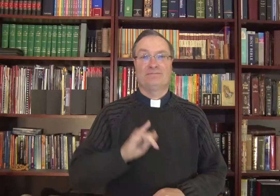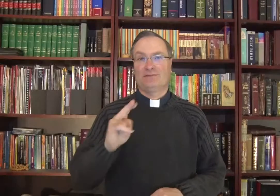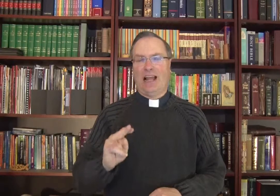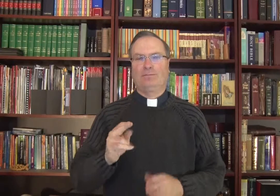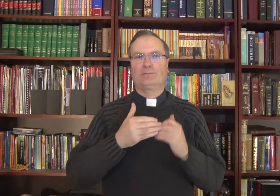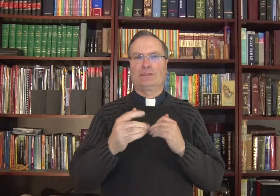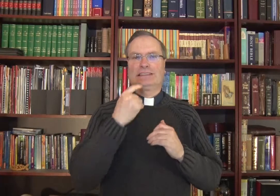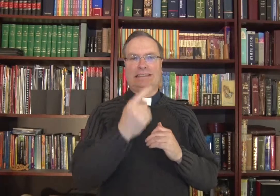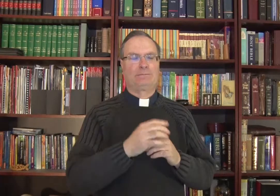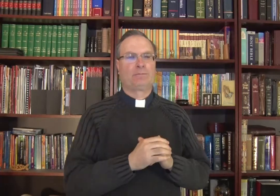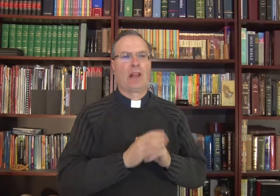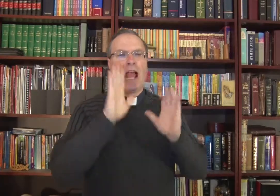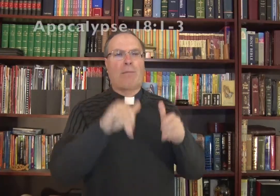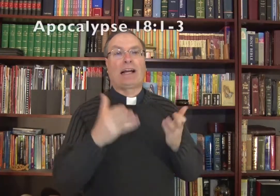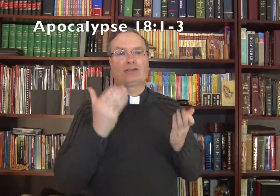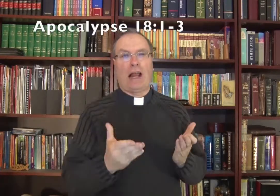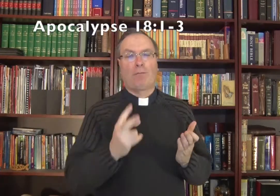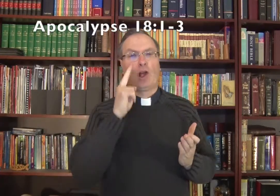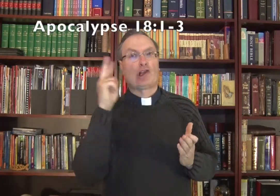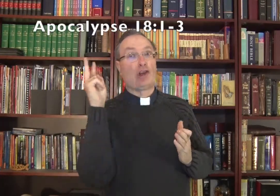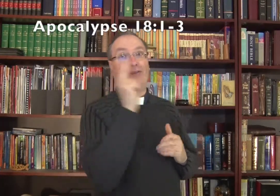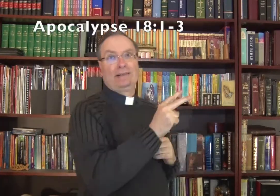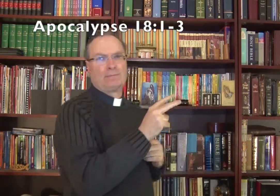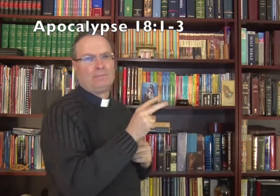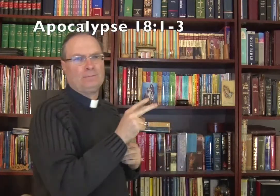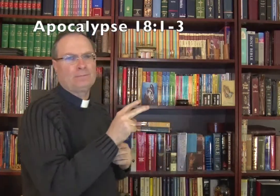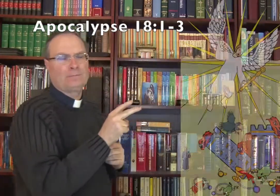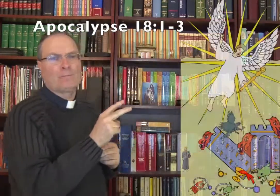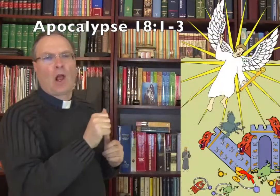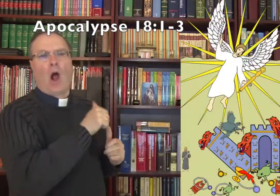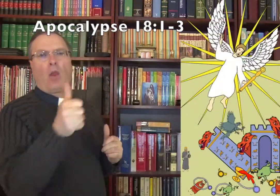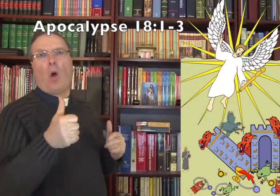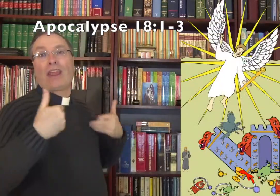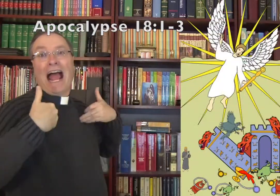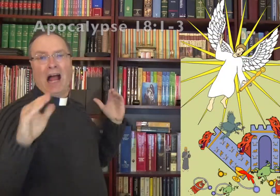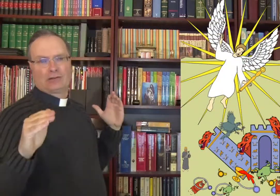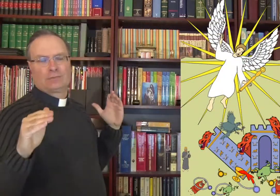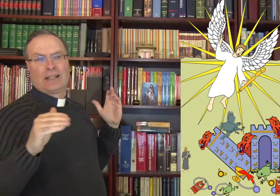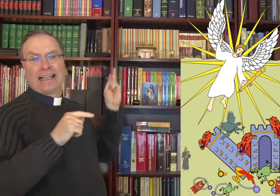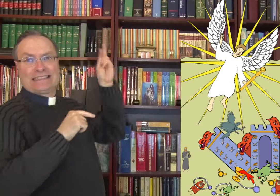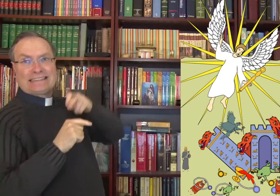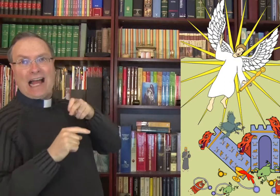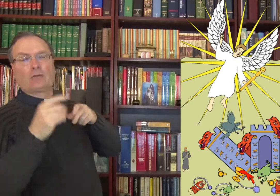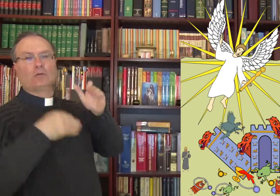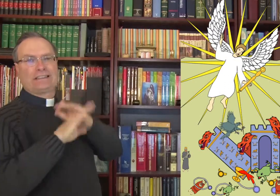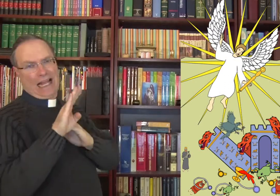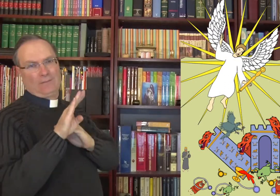Jean disait la suite: «Après cela, je vis un autre ange descendre du ciel.